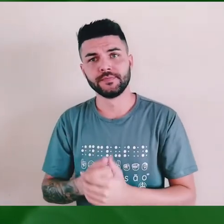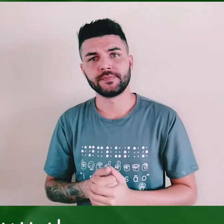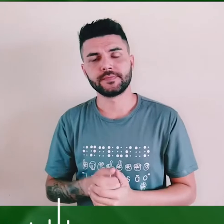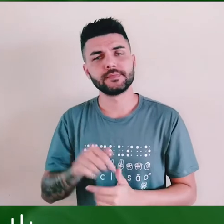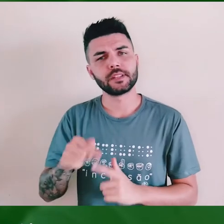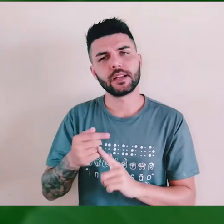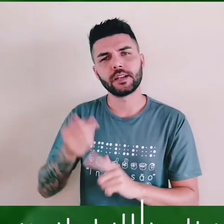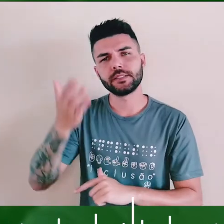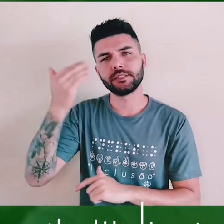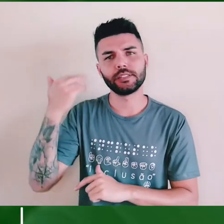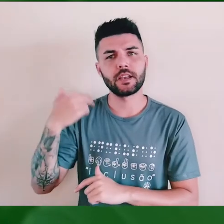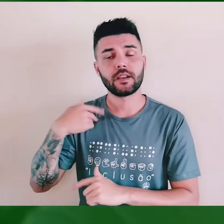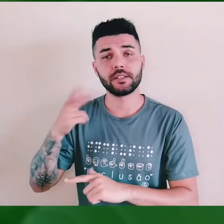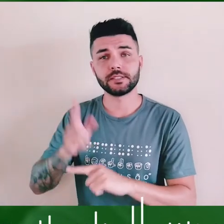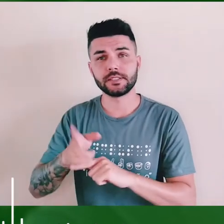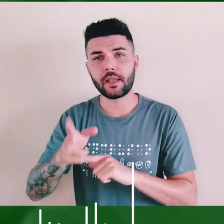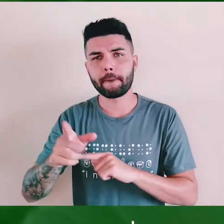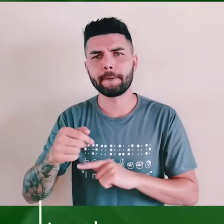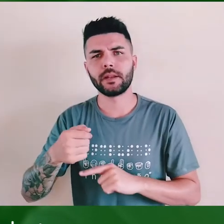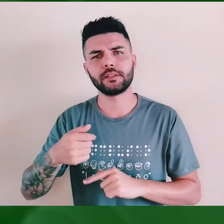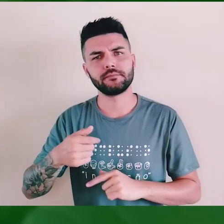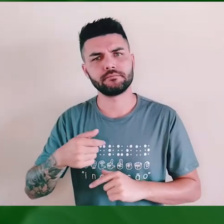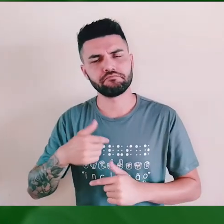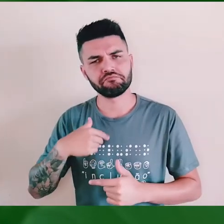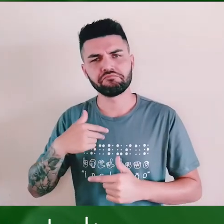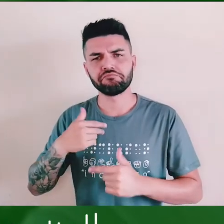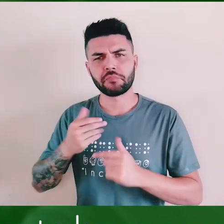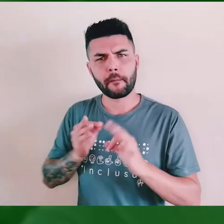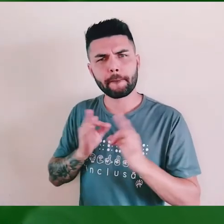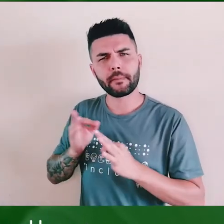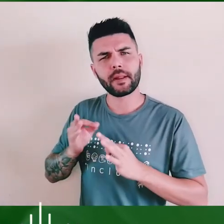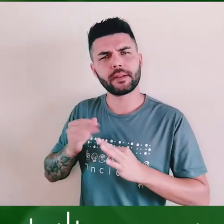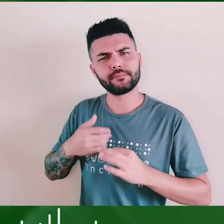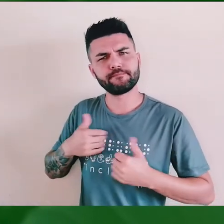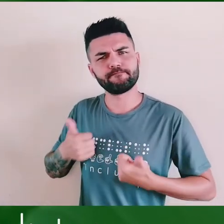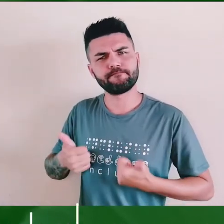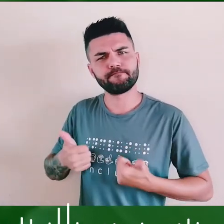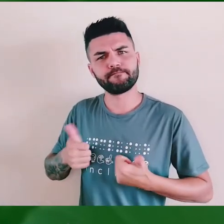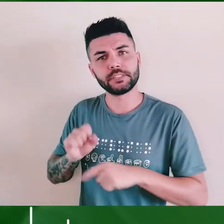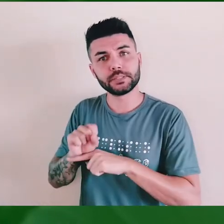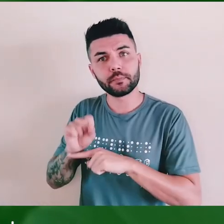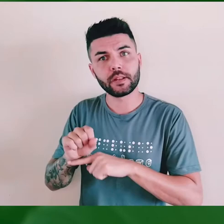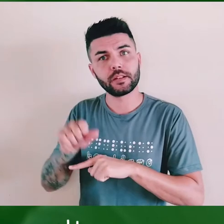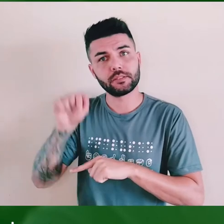está sempre preparado para lidar com isso. Quando a gente vai fazer os jogos, a gente